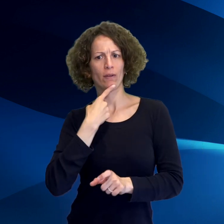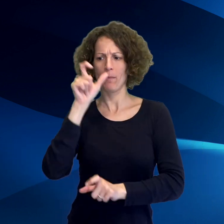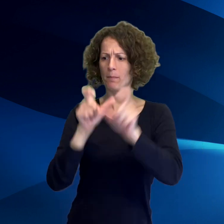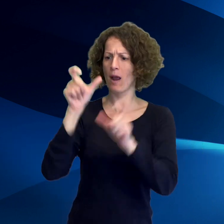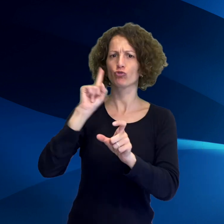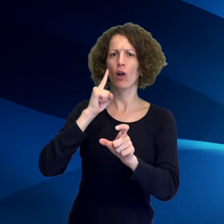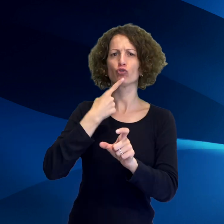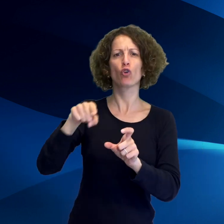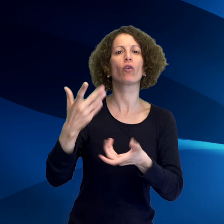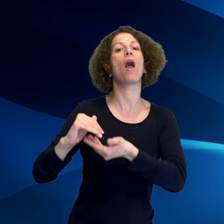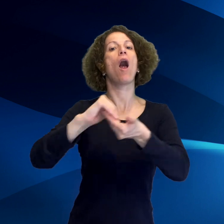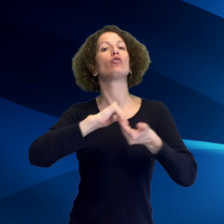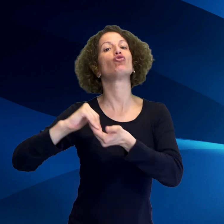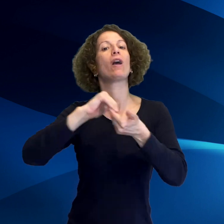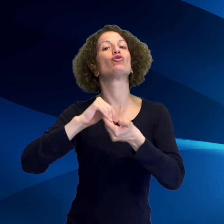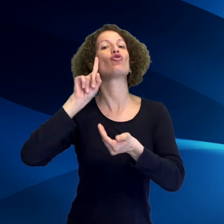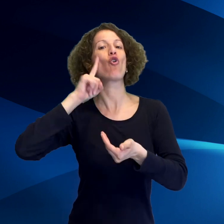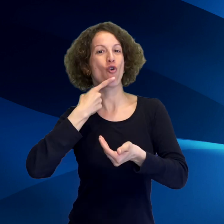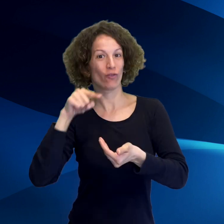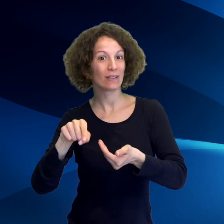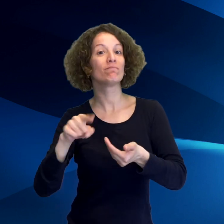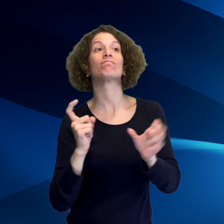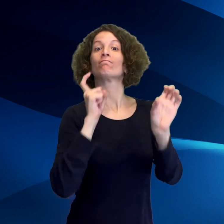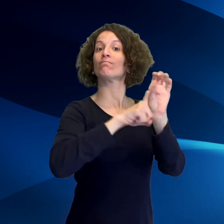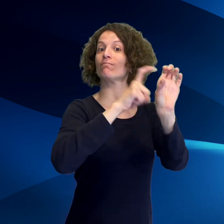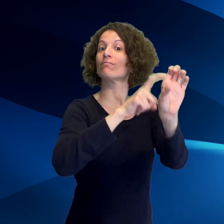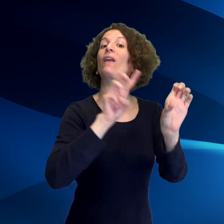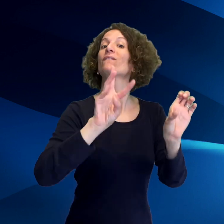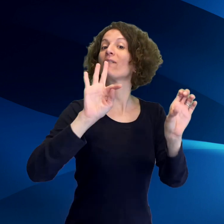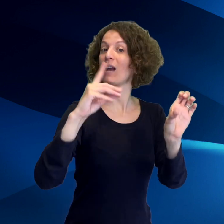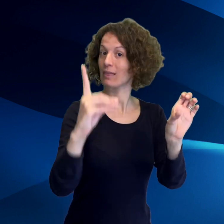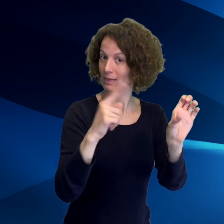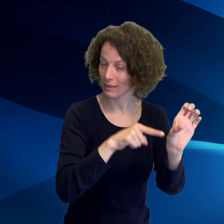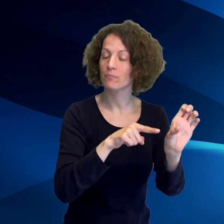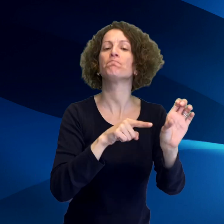incluse le persone sorde attraverso le loro organizzazioni rappresentative.